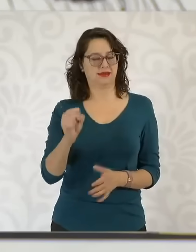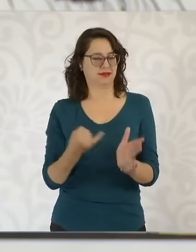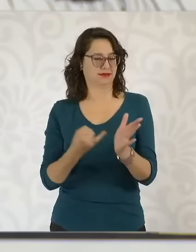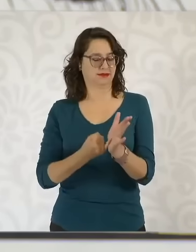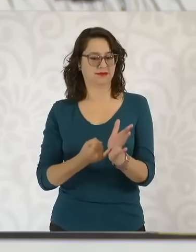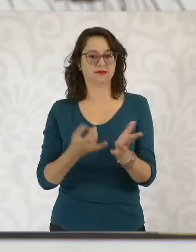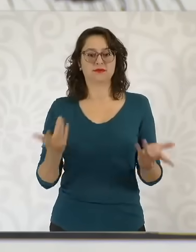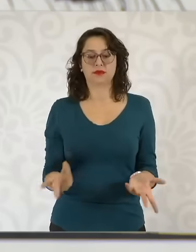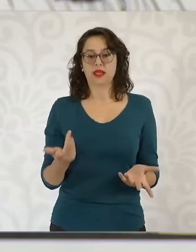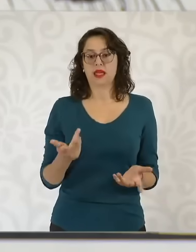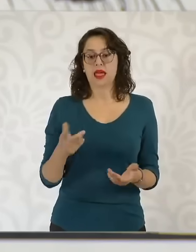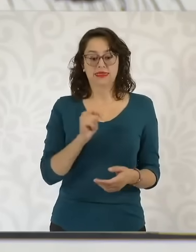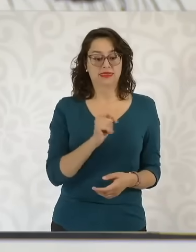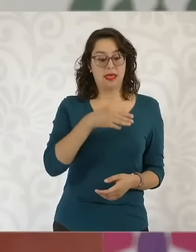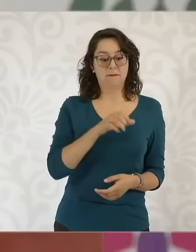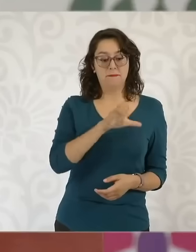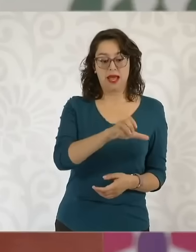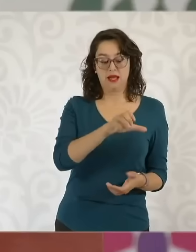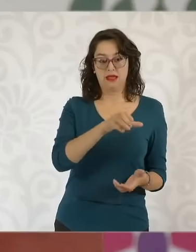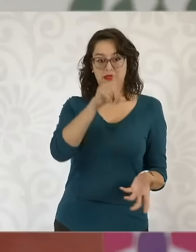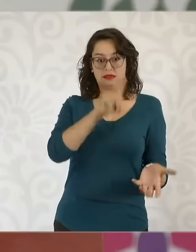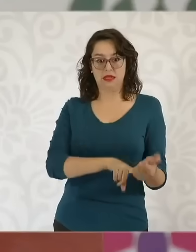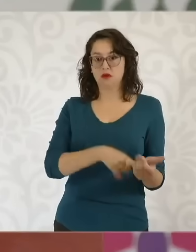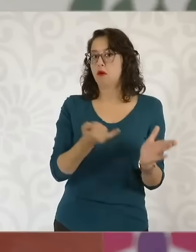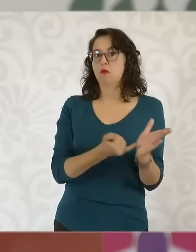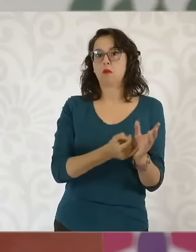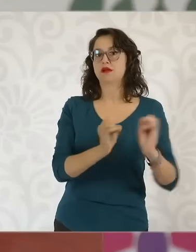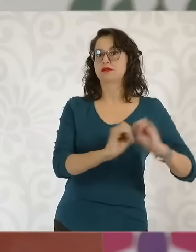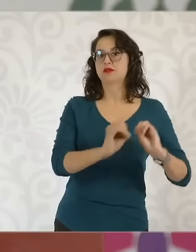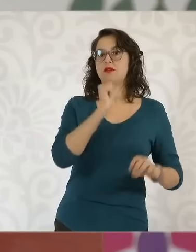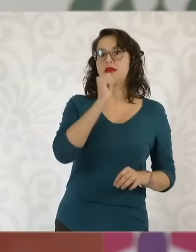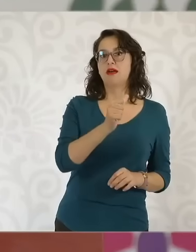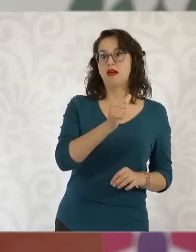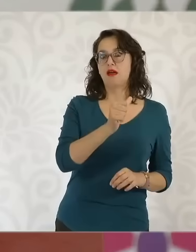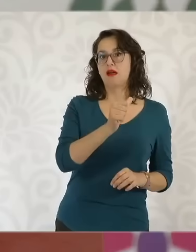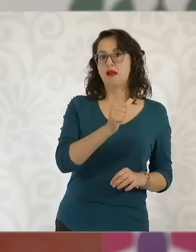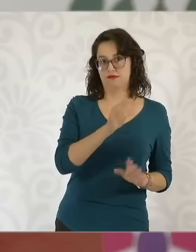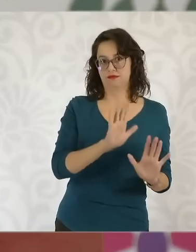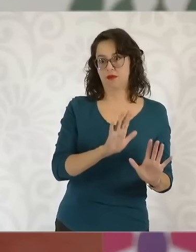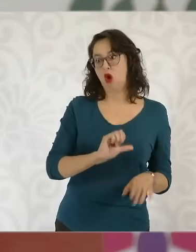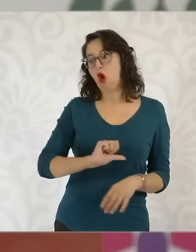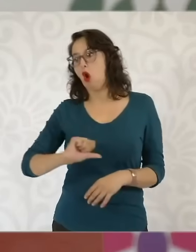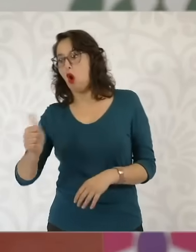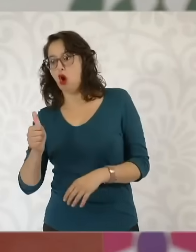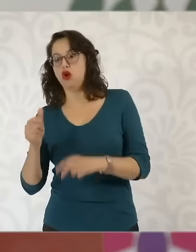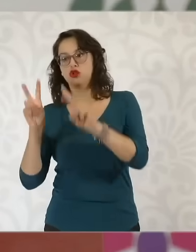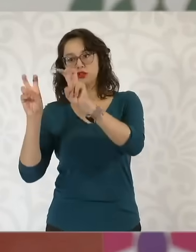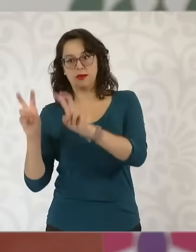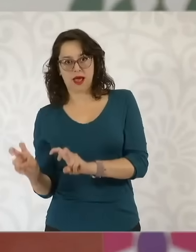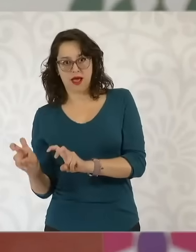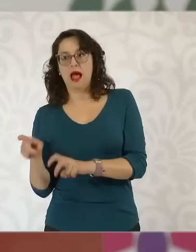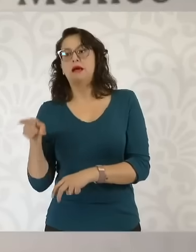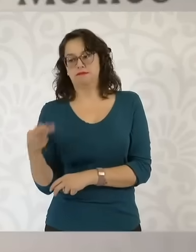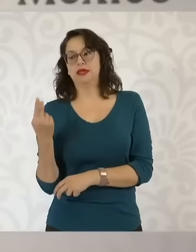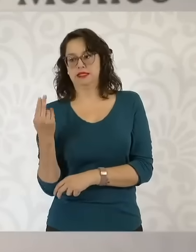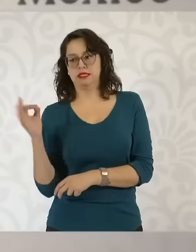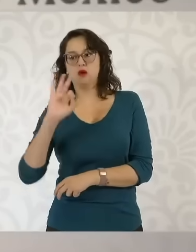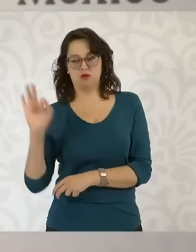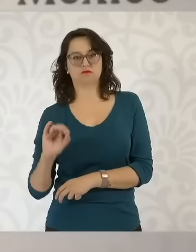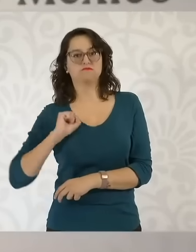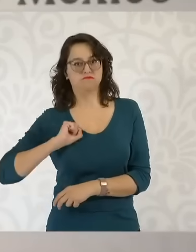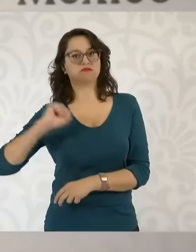dentro del TEMEC. Entonces, es para lo que está fuera del TEMEC, es el 25%. Y bueno, se mantiene